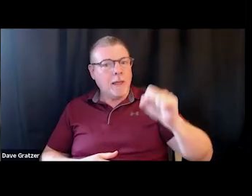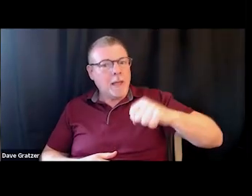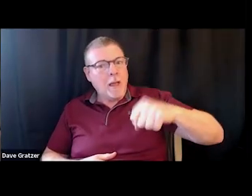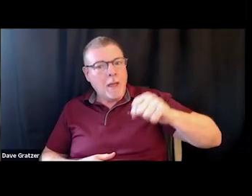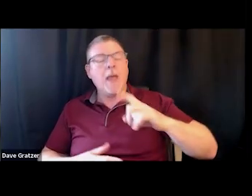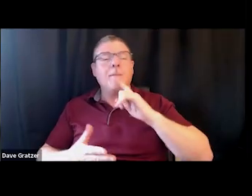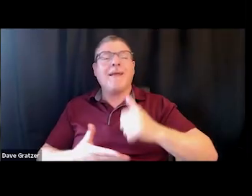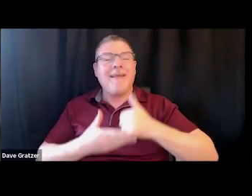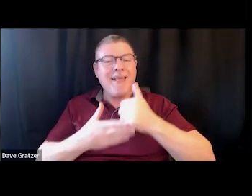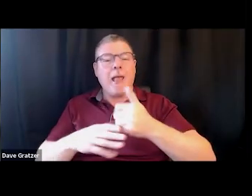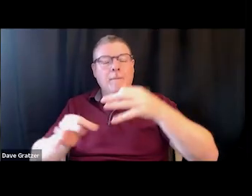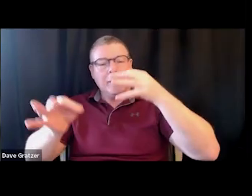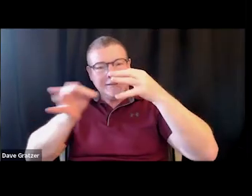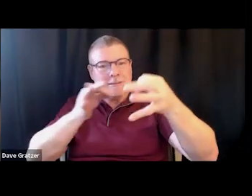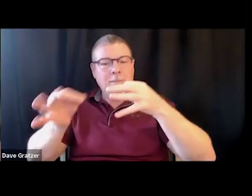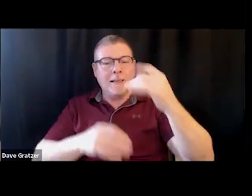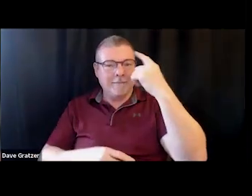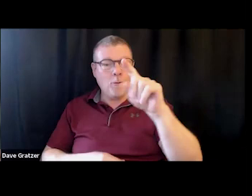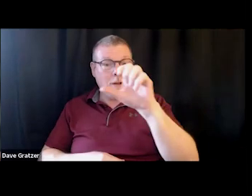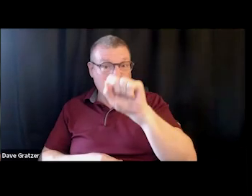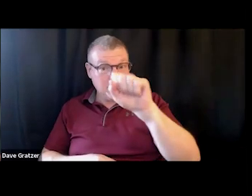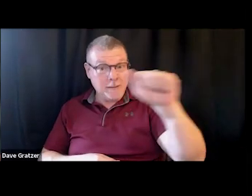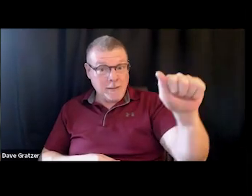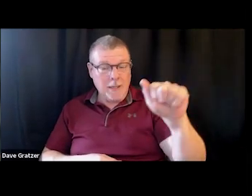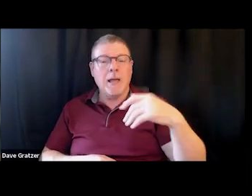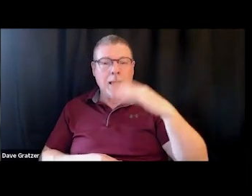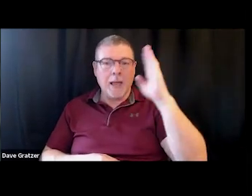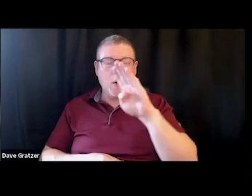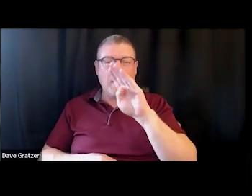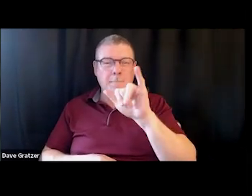para construir ese caso para la SSA, que sé que Byron va a abordar en un minuto.